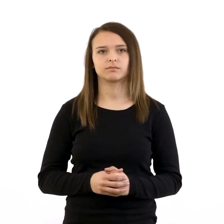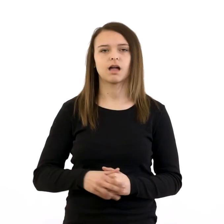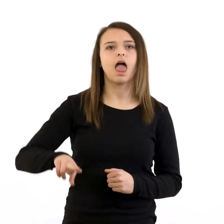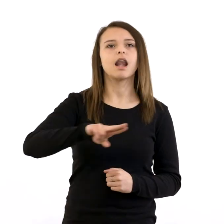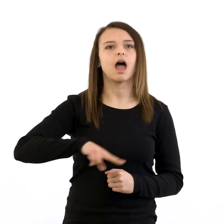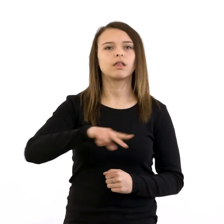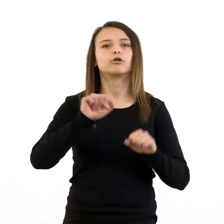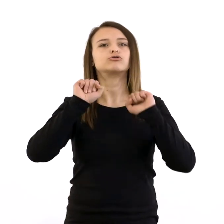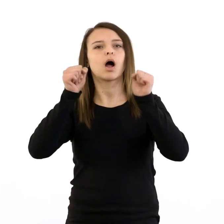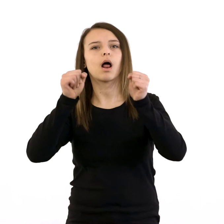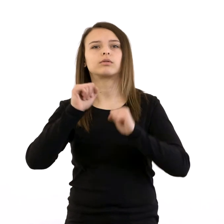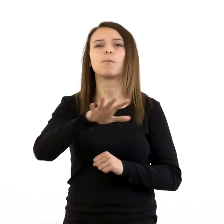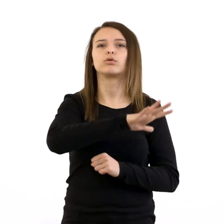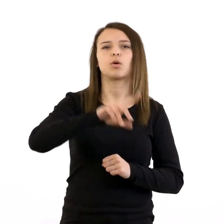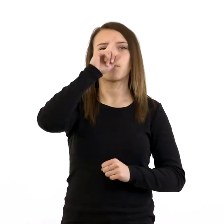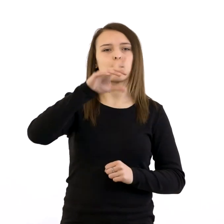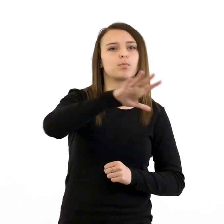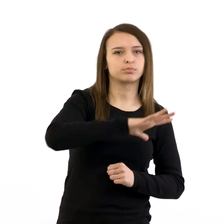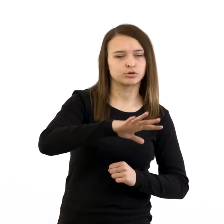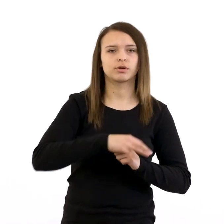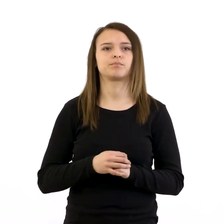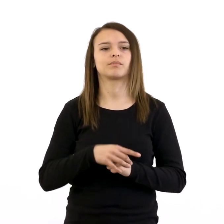5. Rada Działalności Pożytku Publicznego